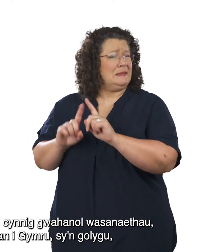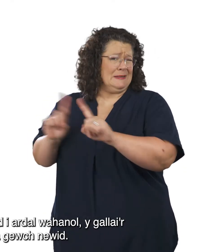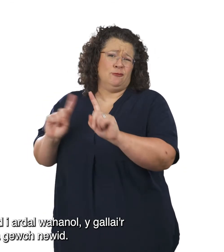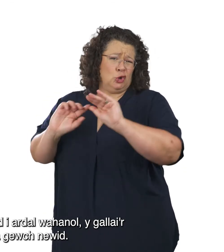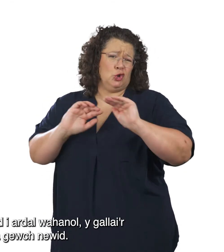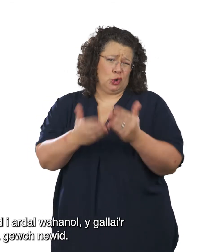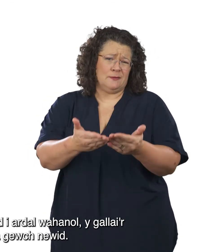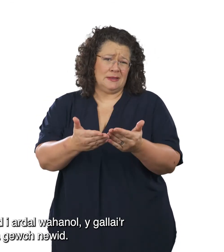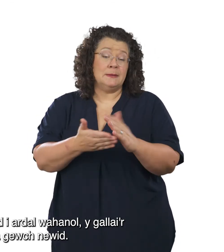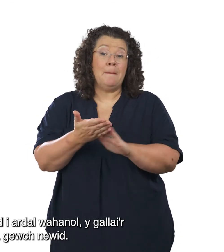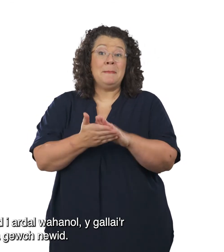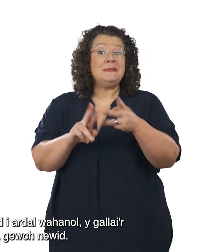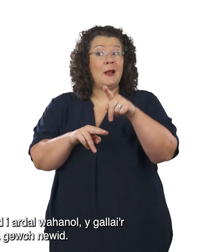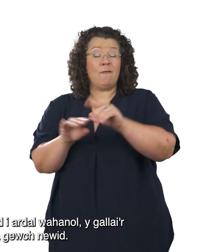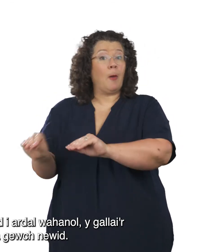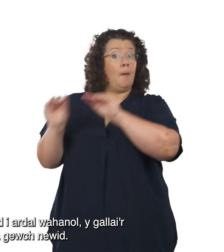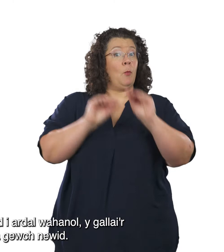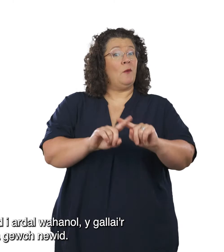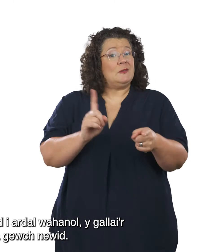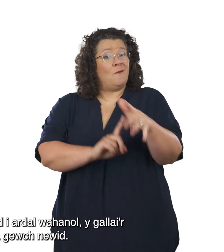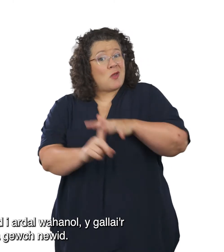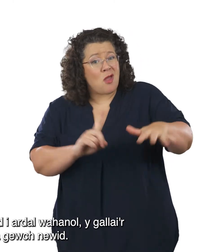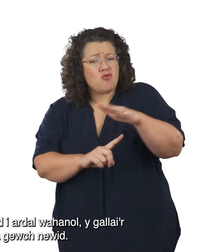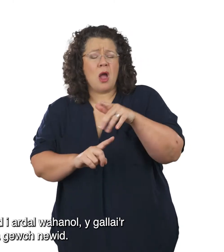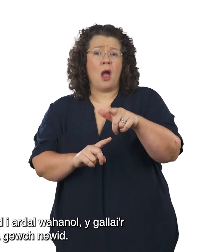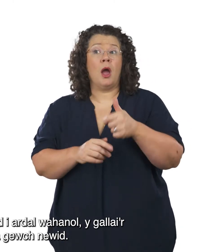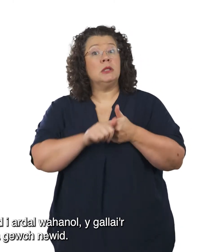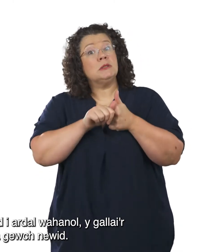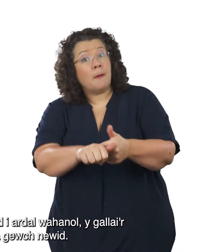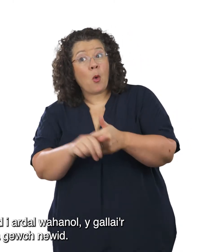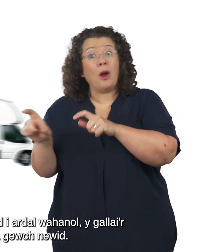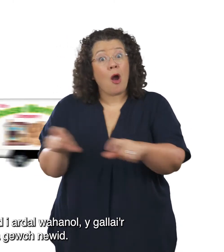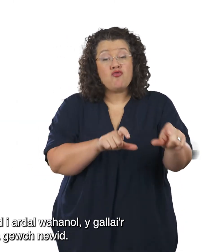os byddwch yn symud i ardal wahanol, y gallai'r cymorth a gewch newid.